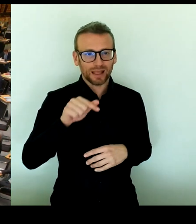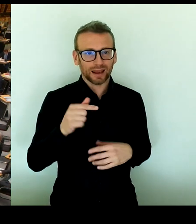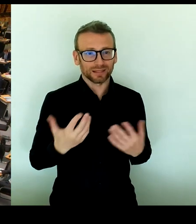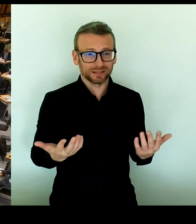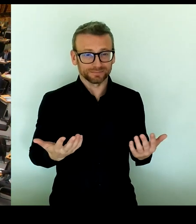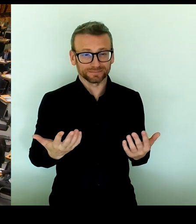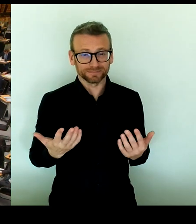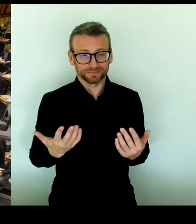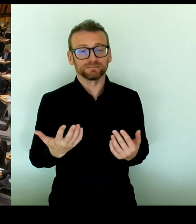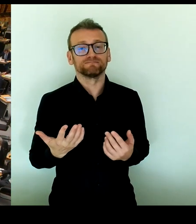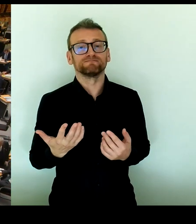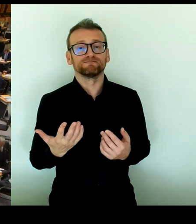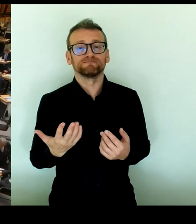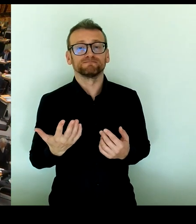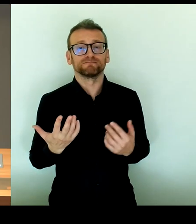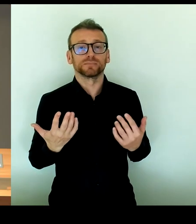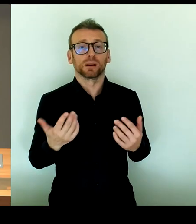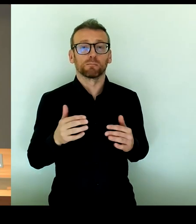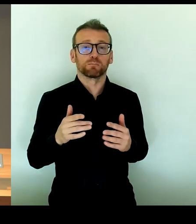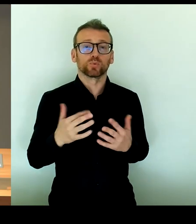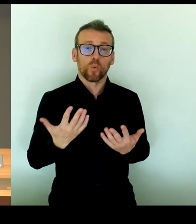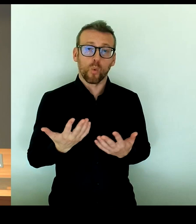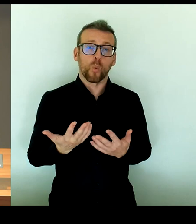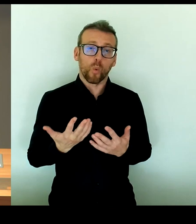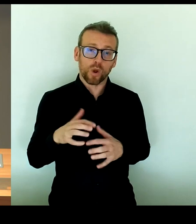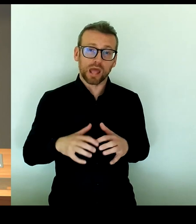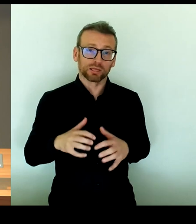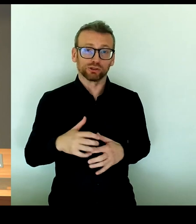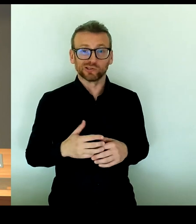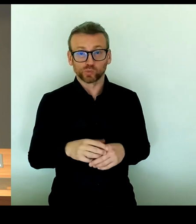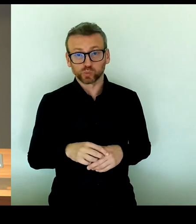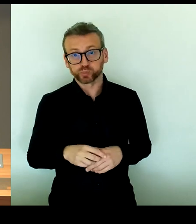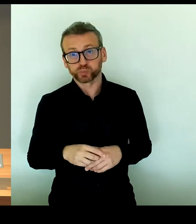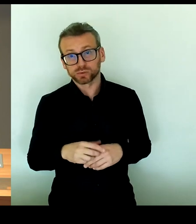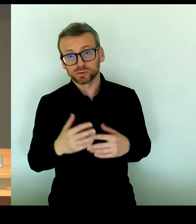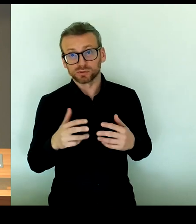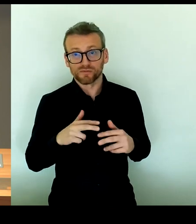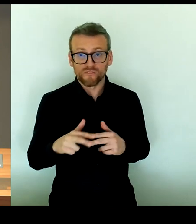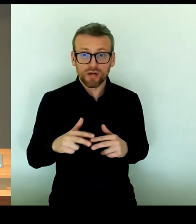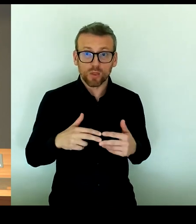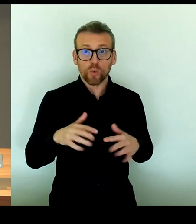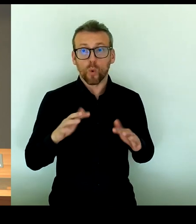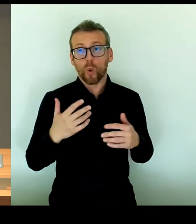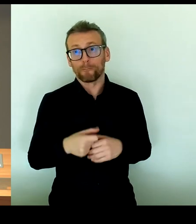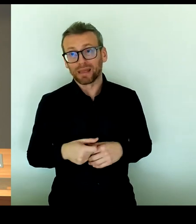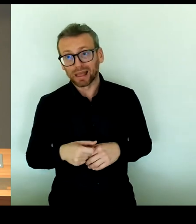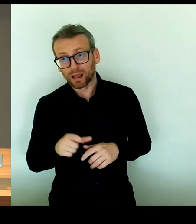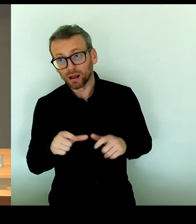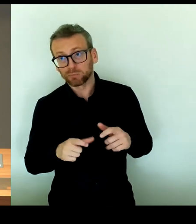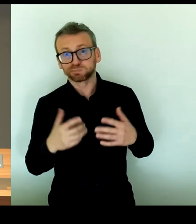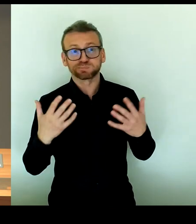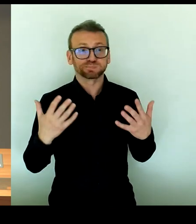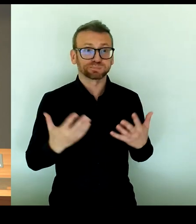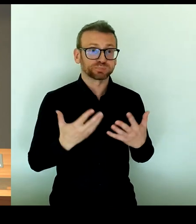das ist die Priorität der AfD-Fraktion mit dem Tagesordnungspunkt 17. Antrag der FDP-Fraktion Drucksache 19/0543